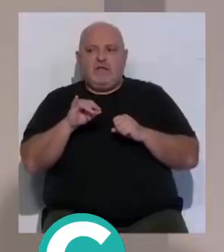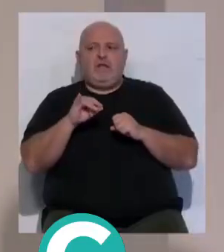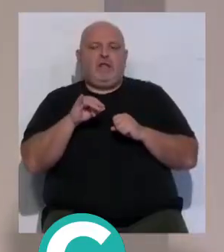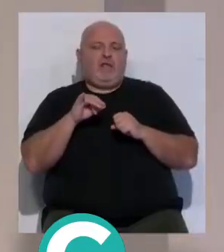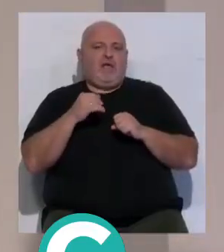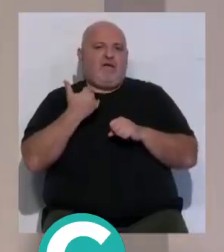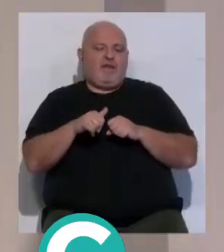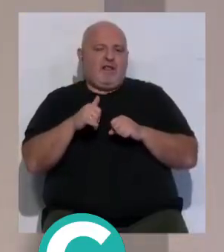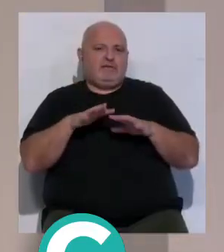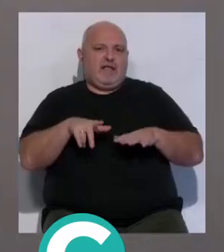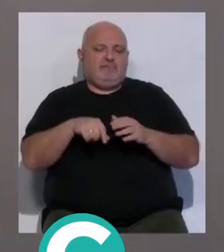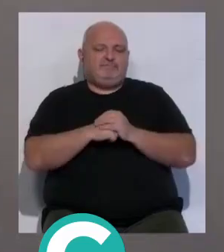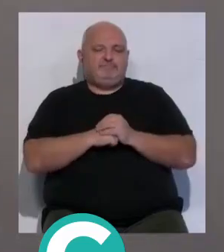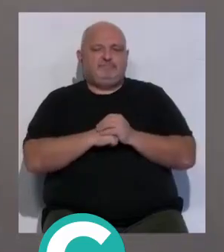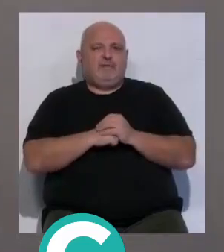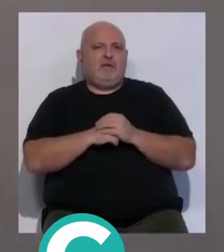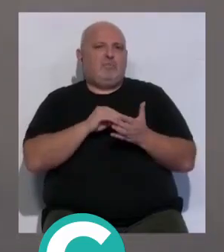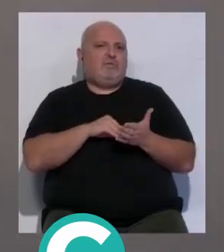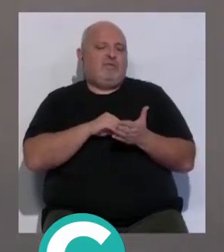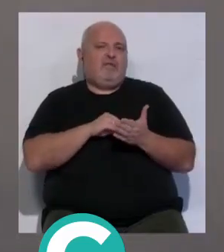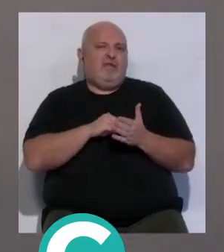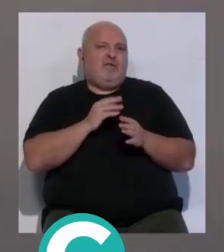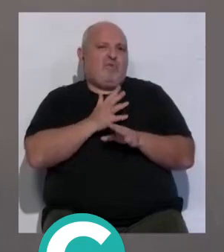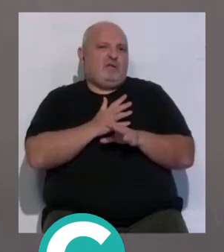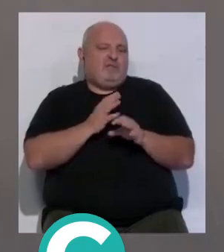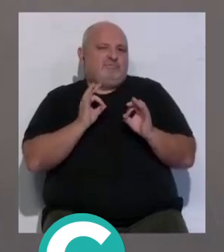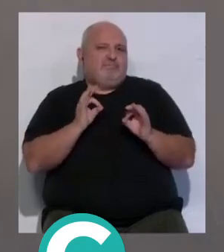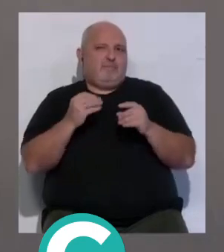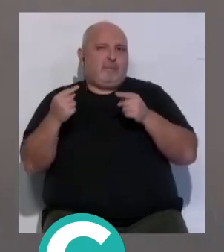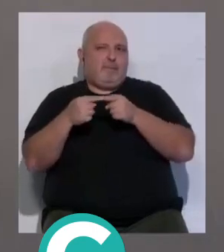final va a estar ahí y muchas veces también un futbolista que si te enfrentaba a un determinado